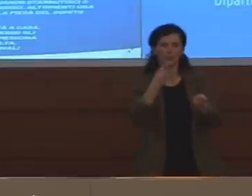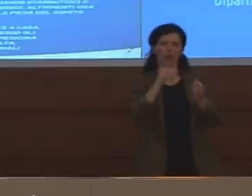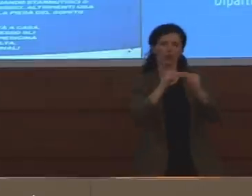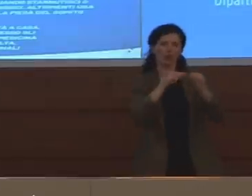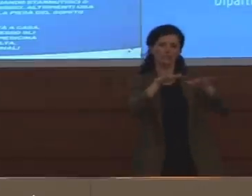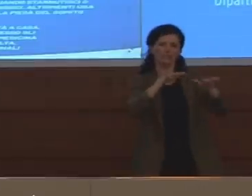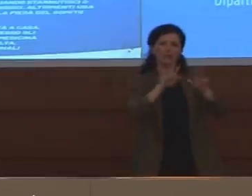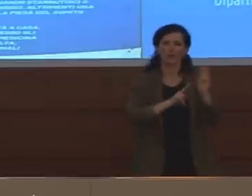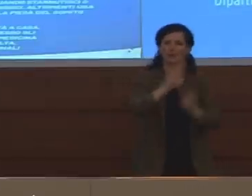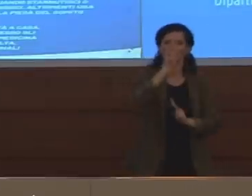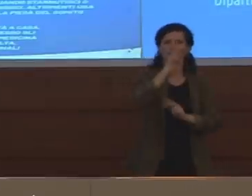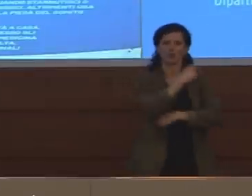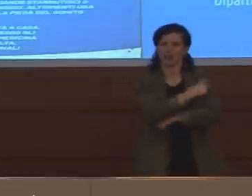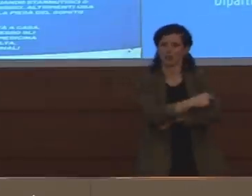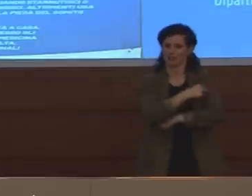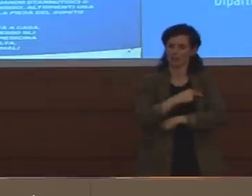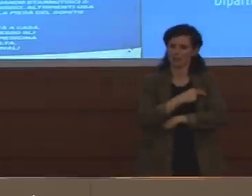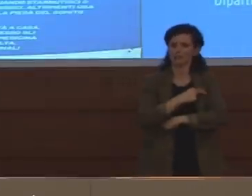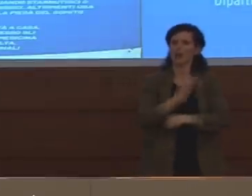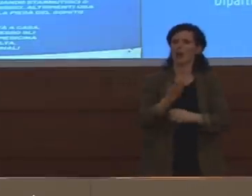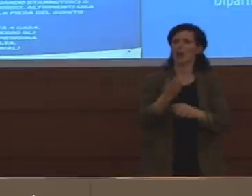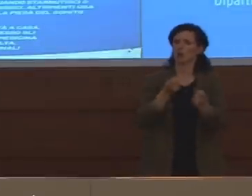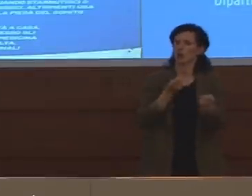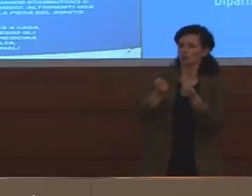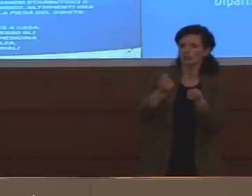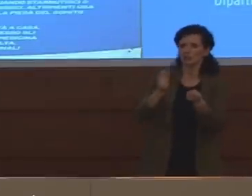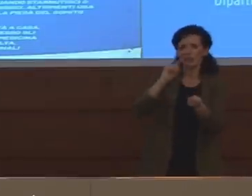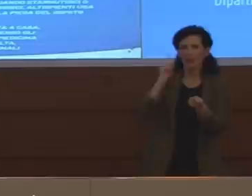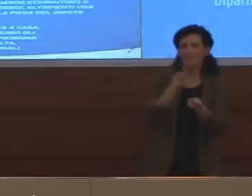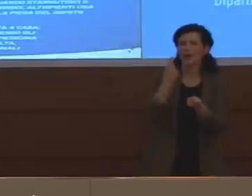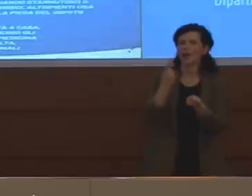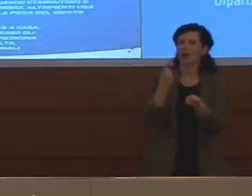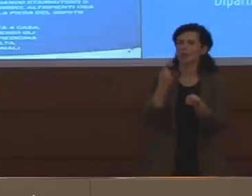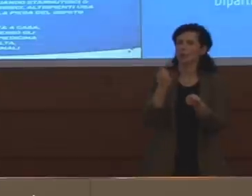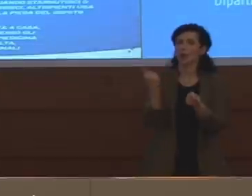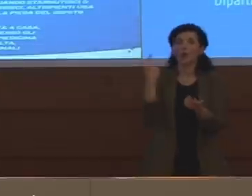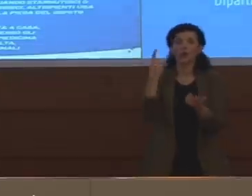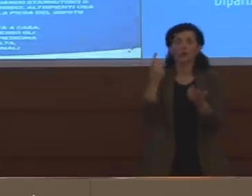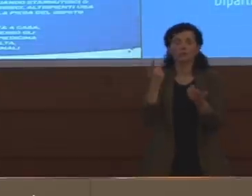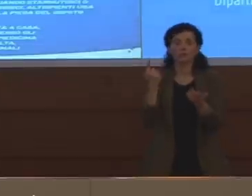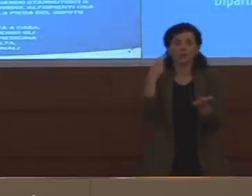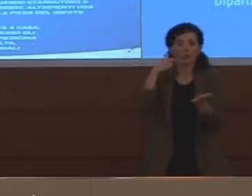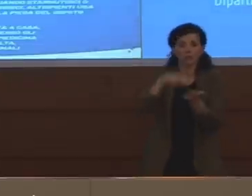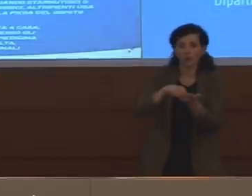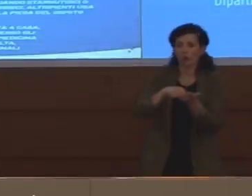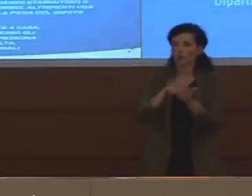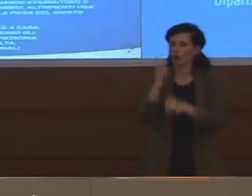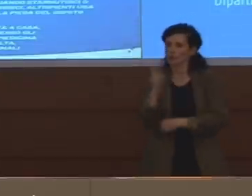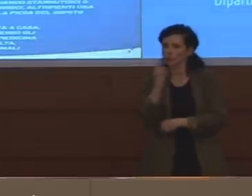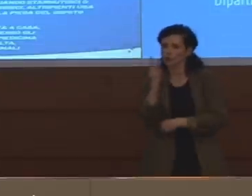evitare di ritrovarci a ragionare sui numeri dei decessi